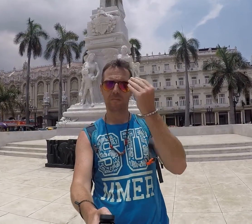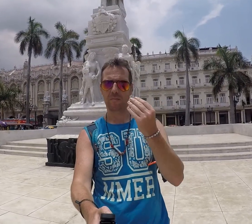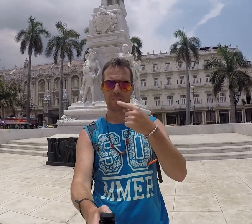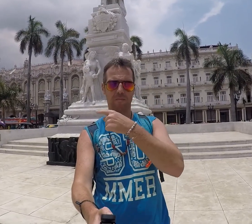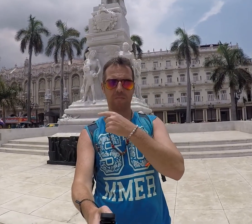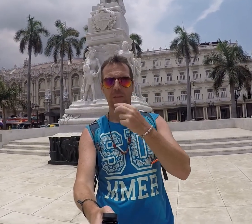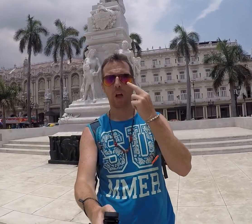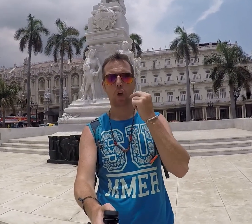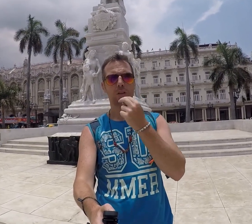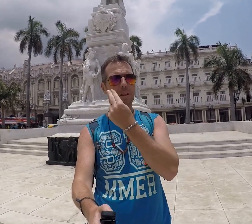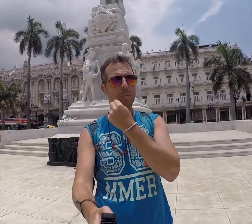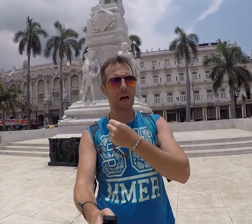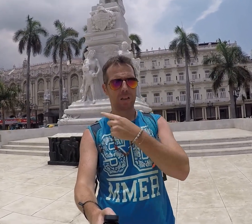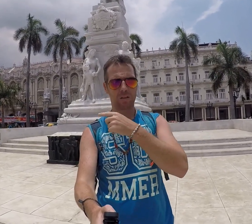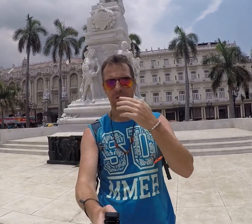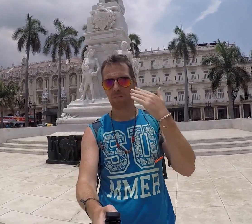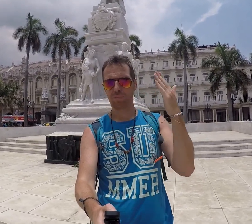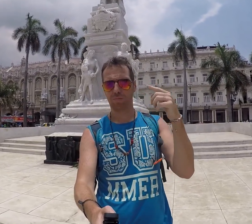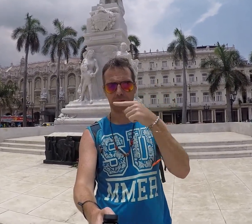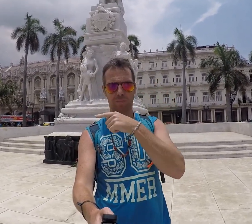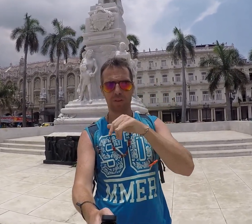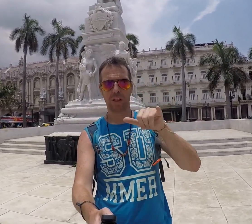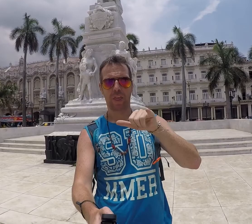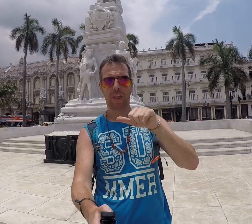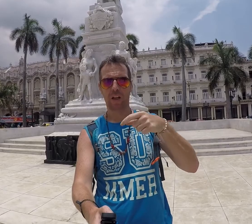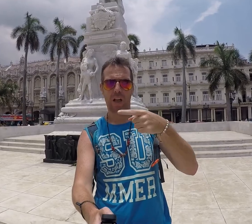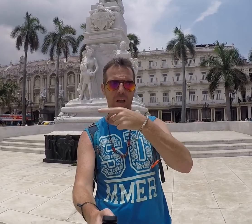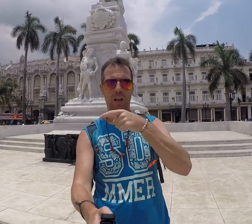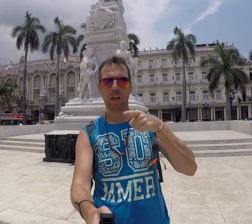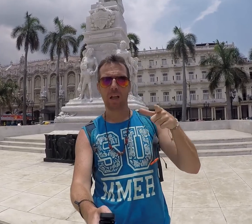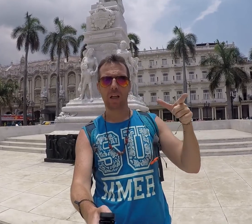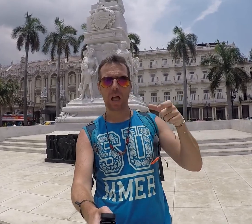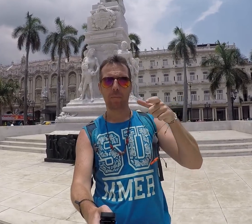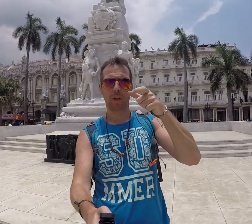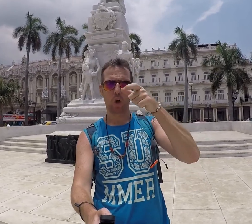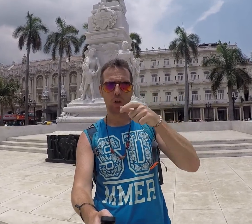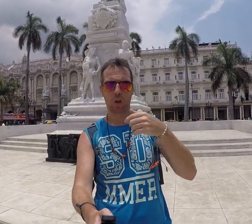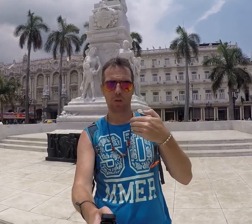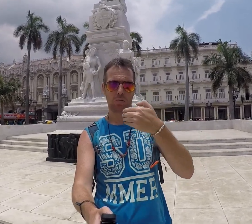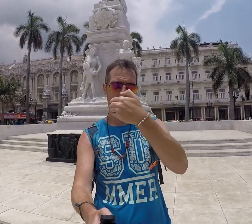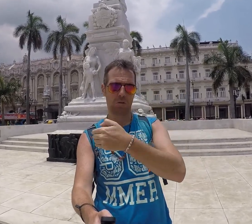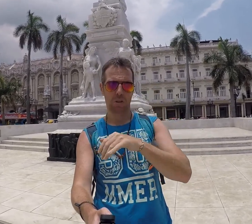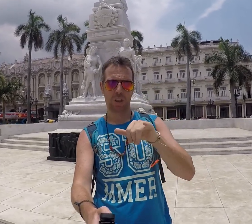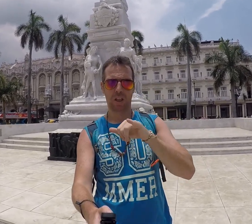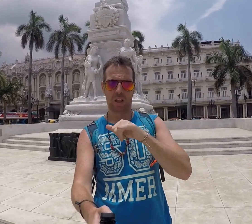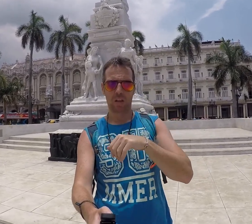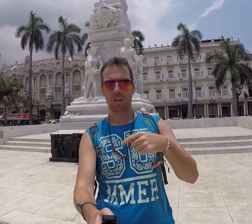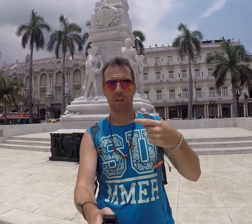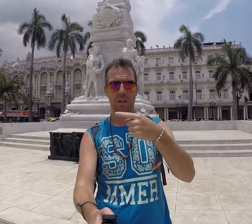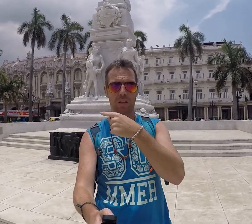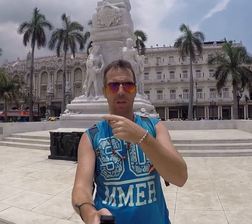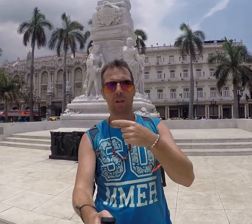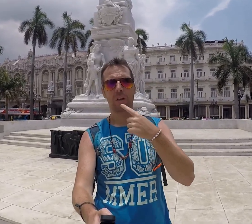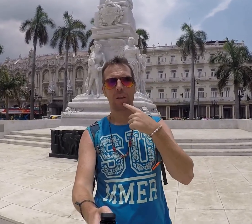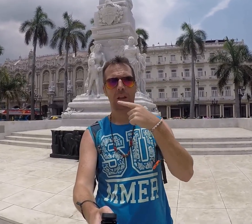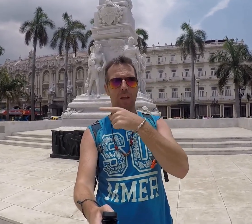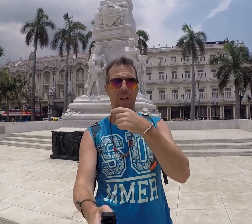Es el monumento a José Martí que está ubicado cerca del capitolio